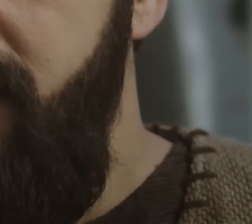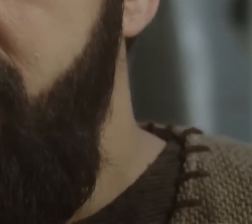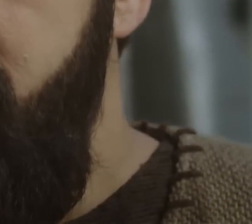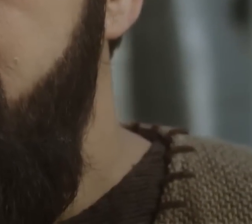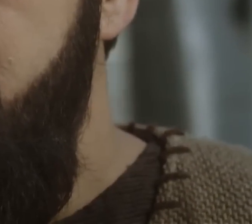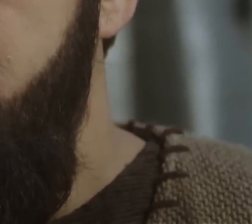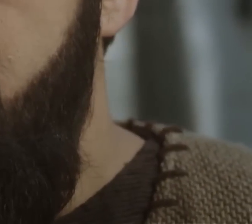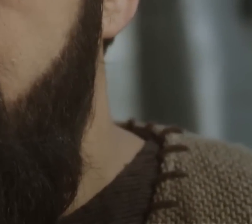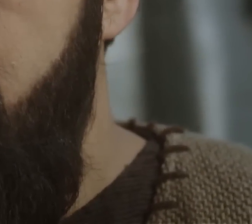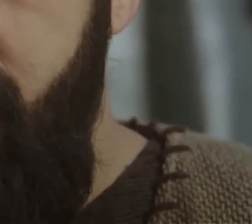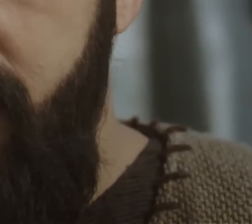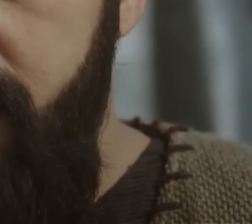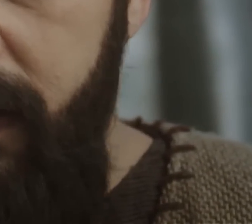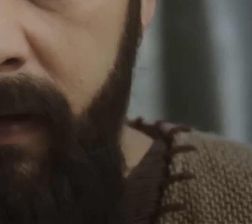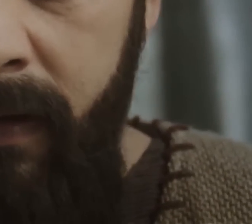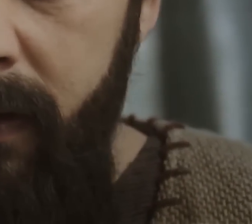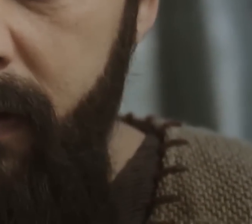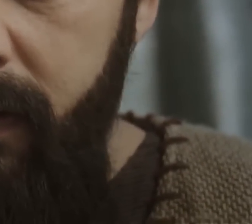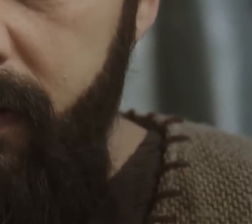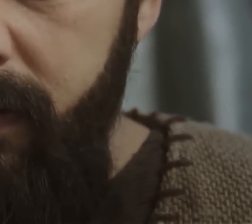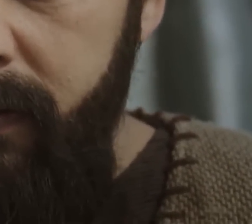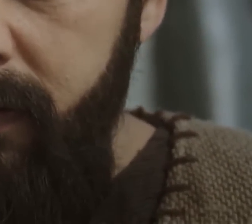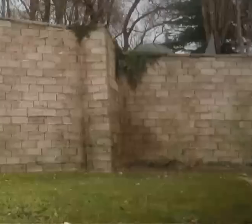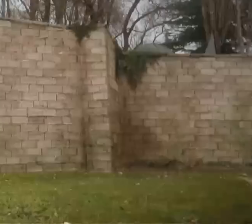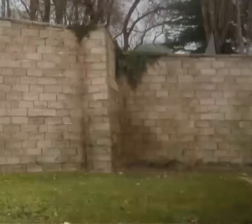(Müzik - Gerilim)